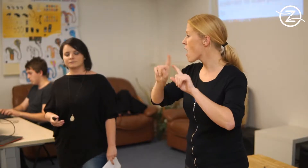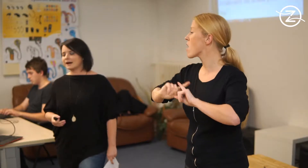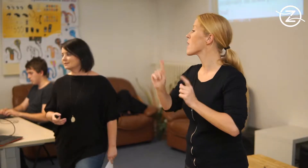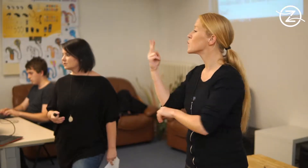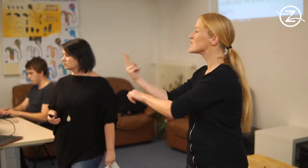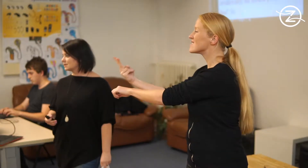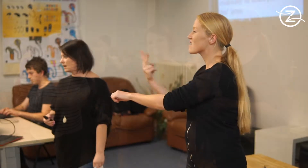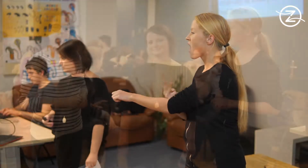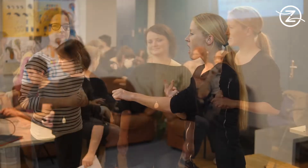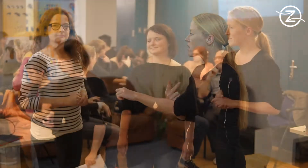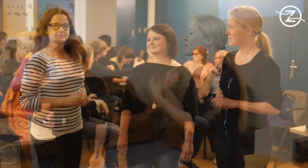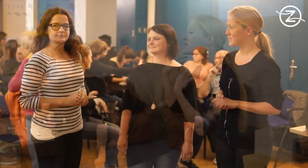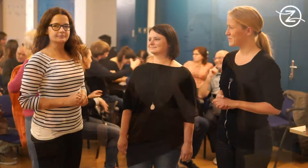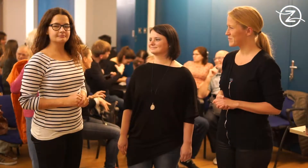kde se vám může zadařit práci najít.